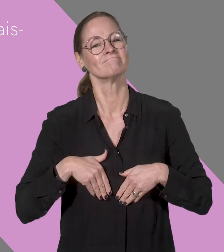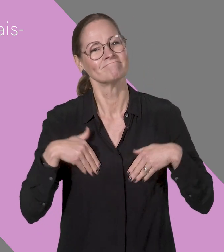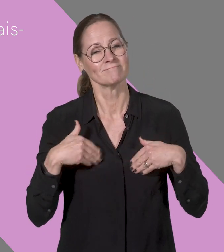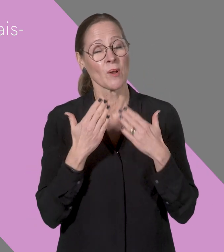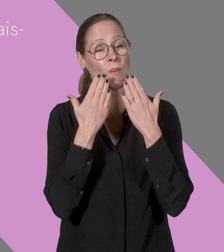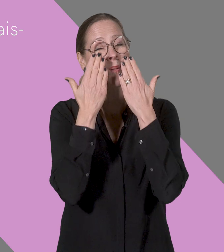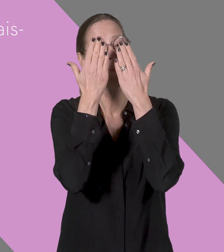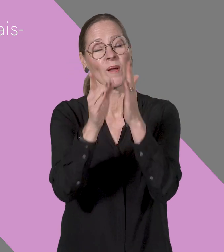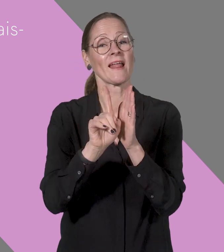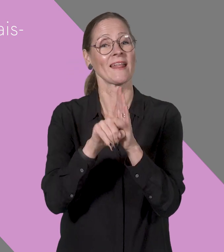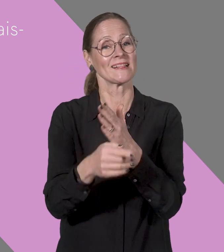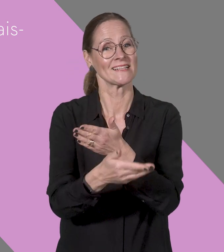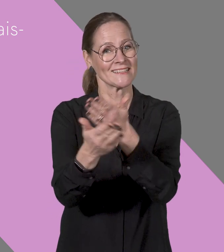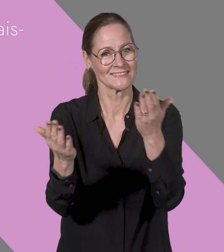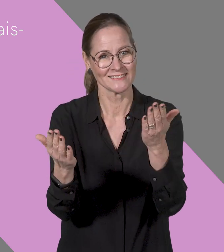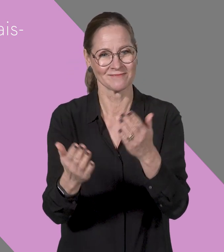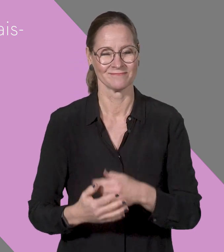Nautinnollisia lukuhetkiä!